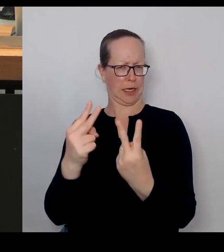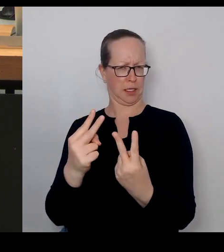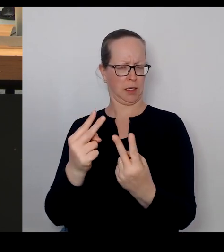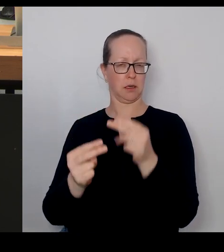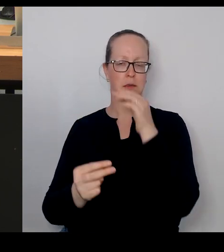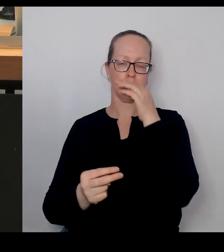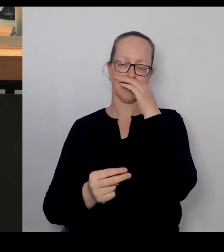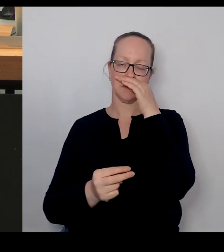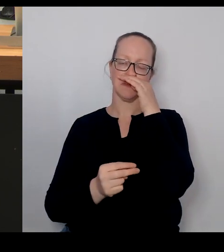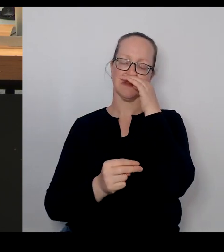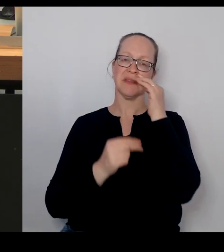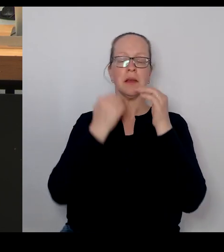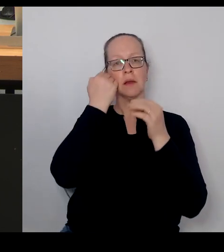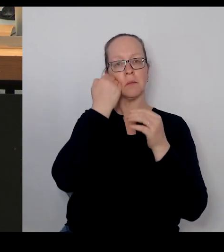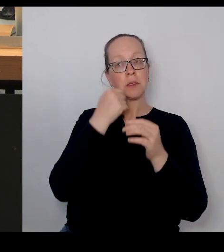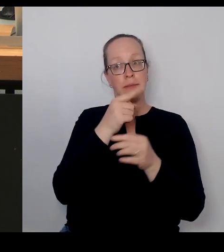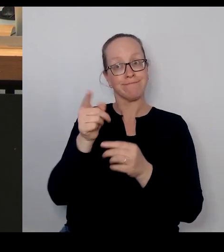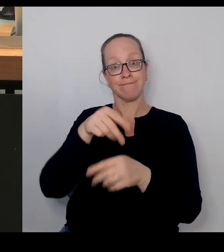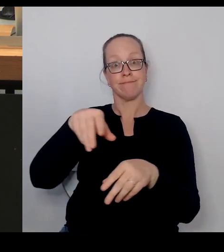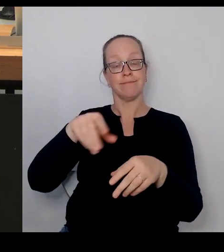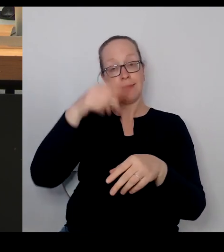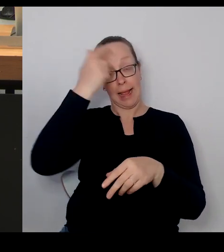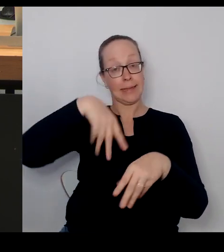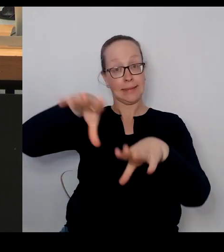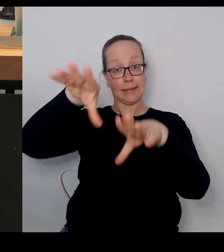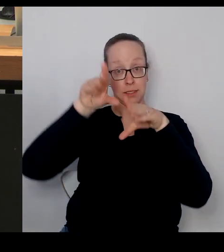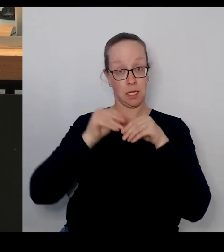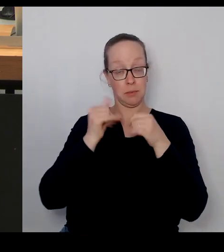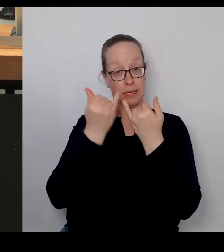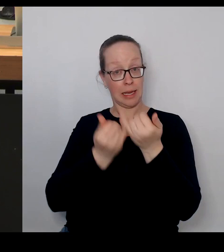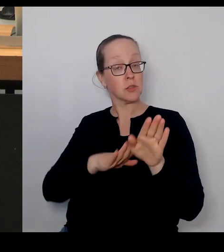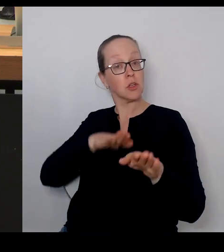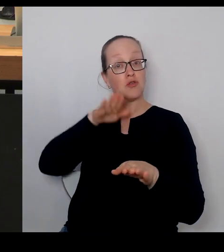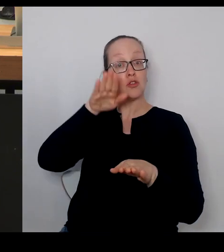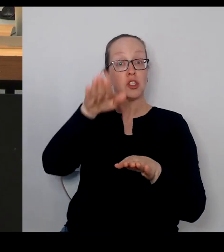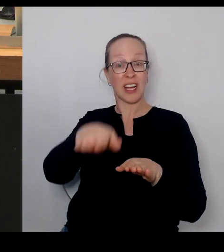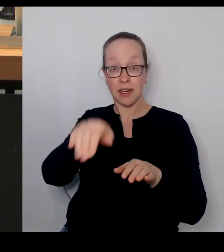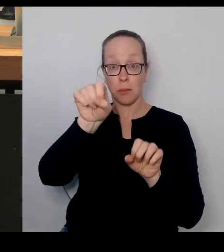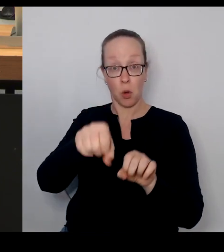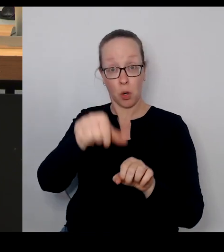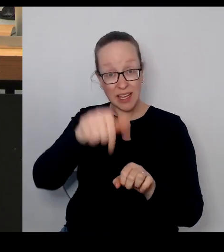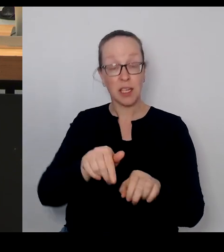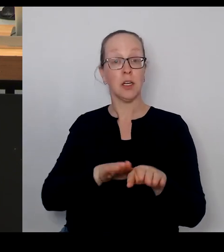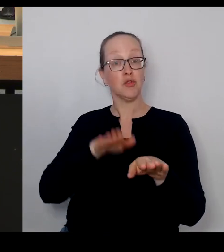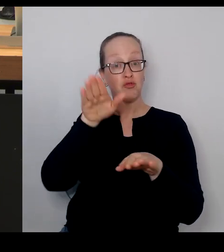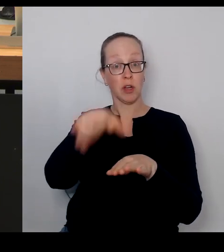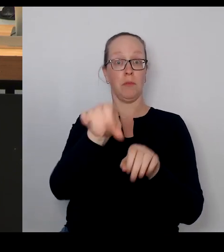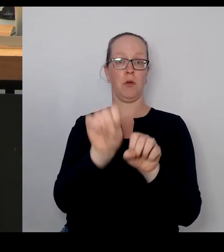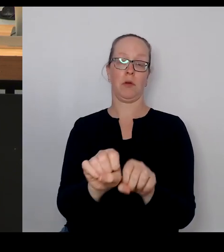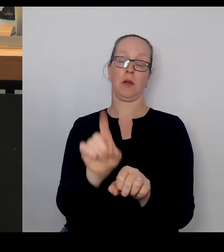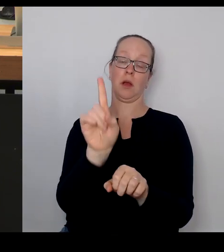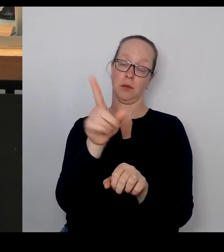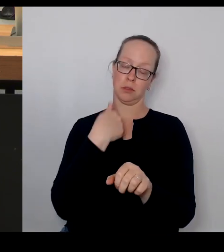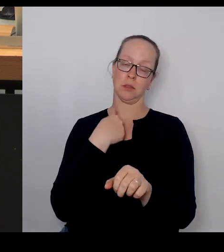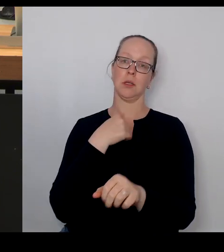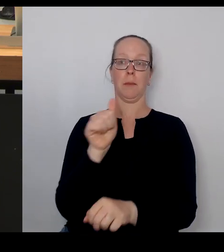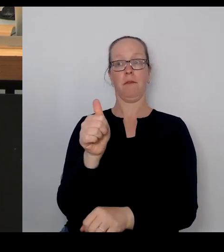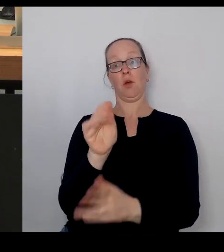Allein Ich befürchte, auch hier werden wir nichts weiter von Ihnen sehen als eine weitere Hängepartie. Vielen Dank.